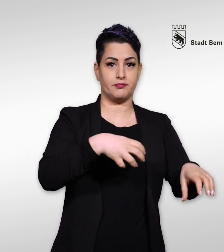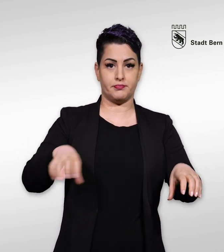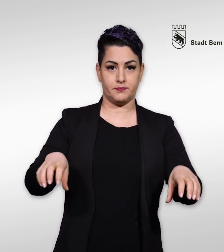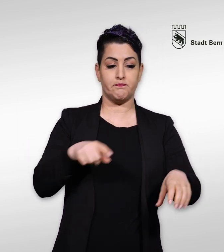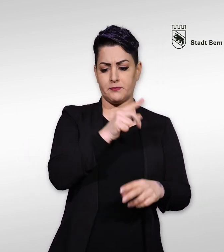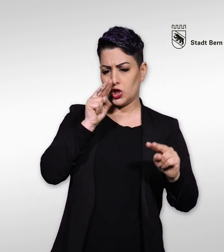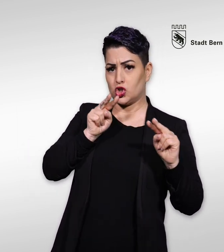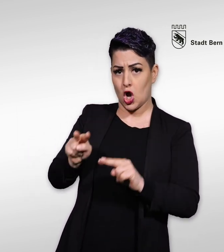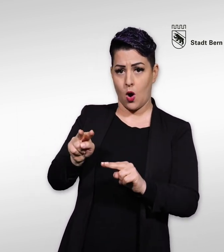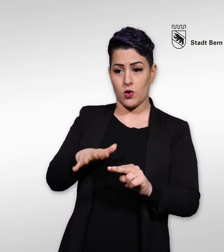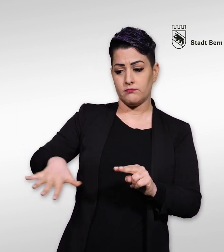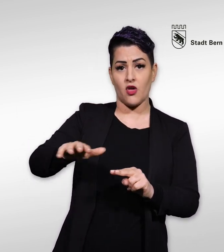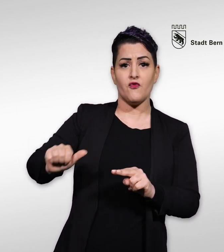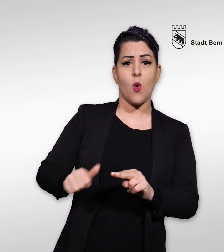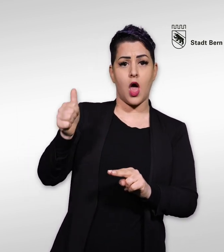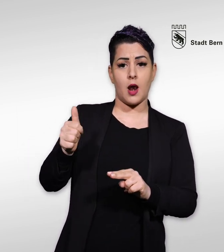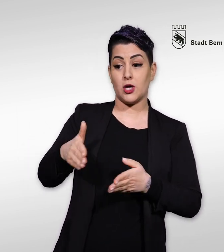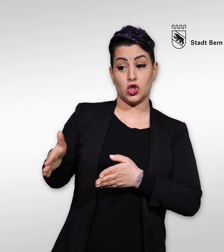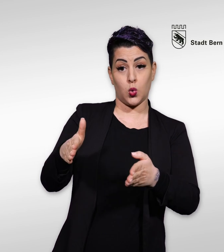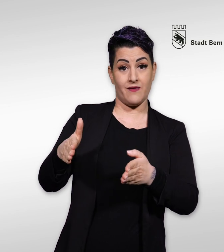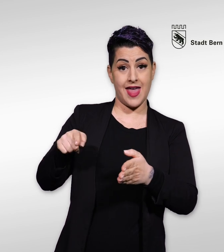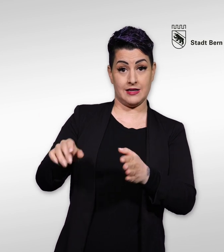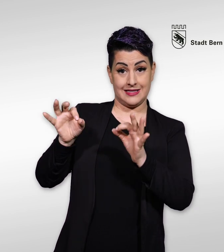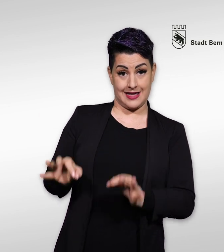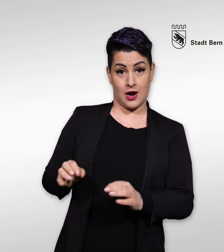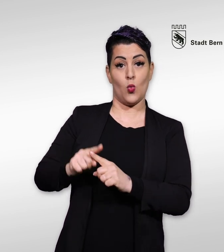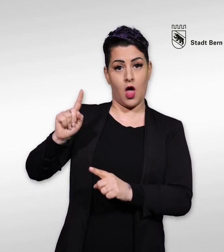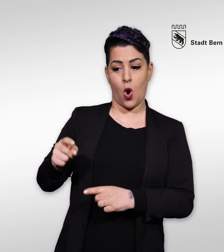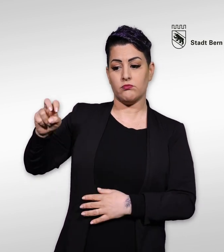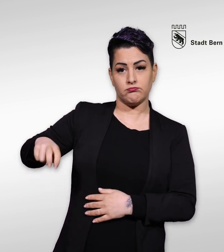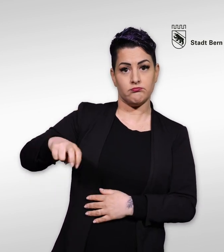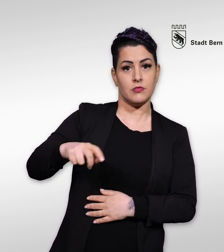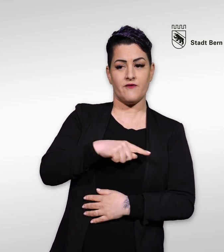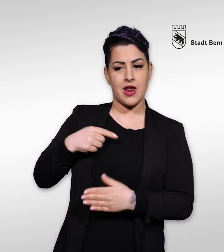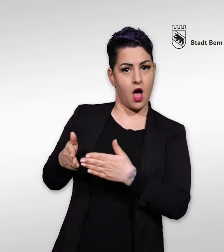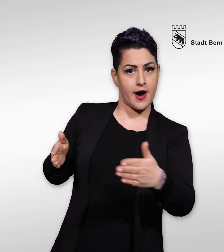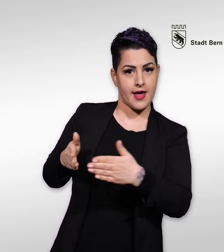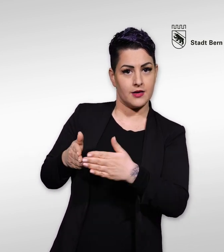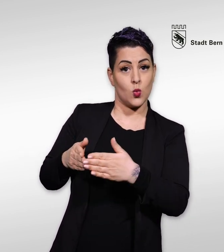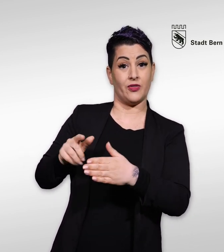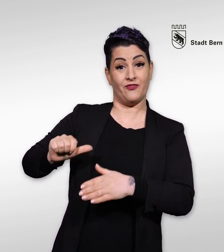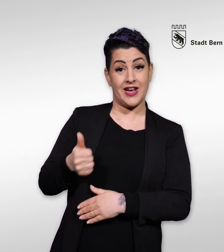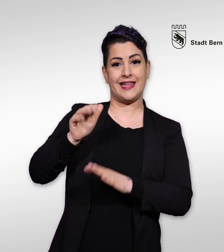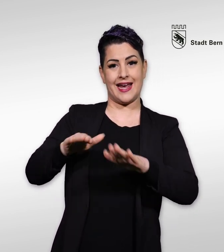Sie achten dabei vor allem auf einen sicheren Schulweg. Auch die Länge des Schulwegs ist wichtig.